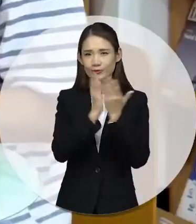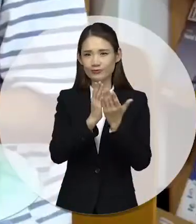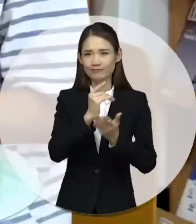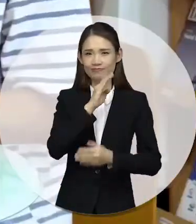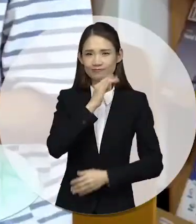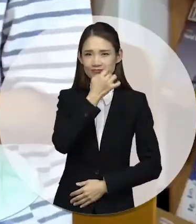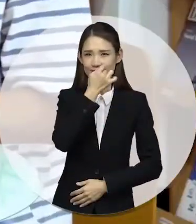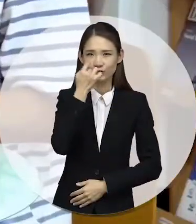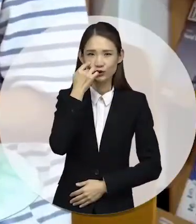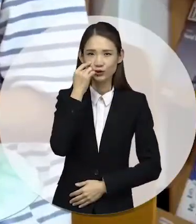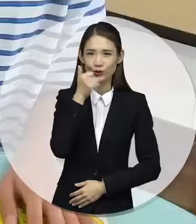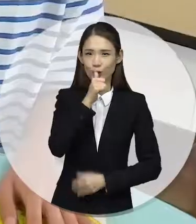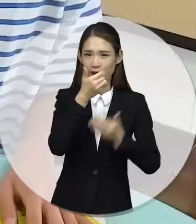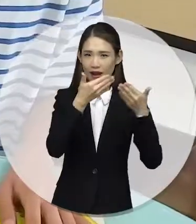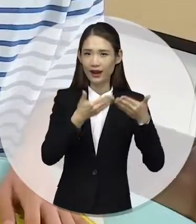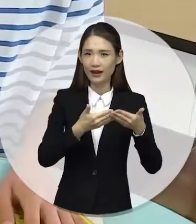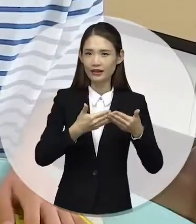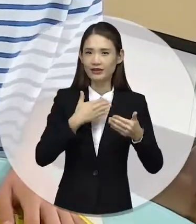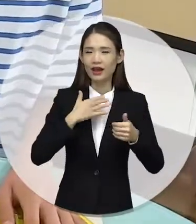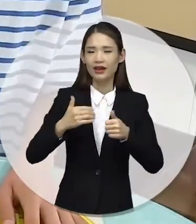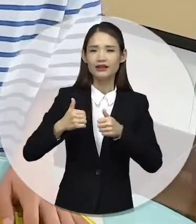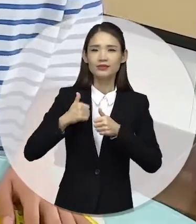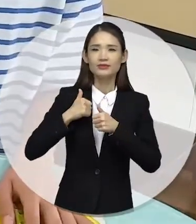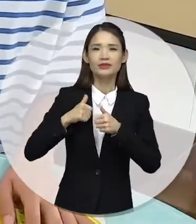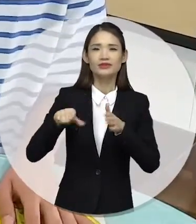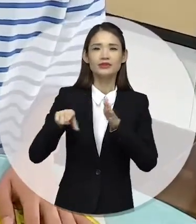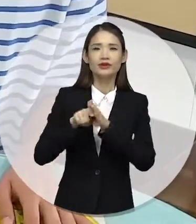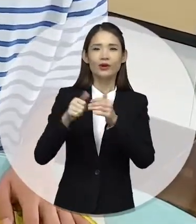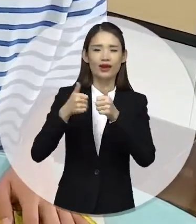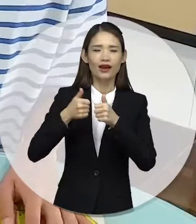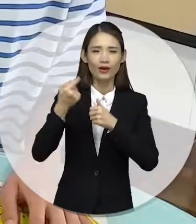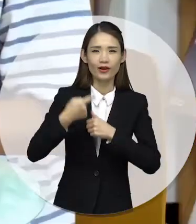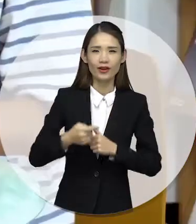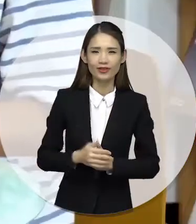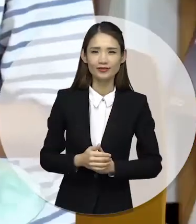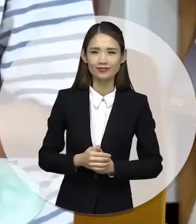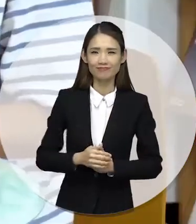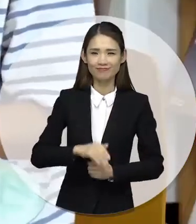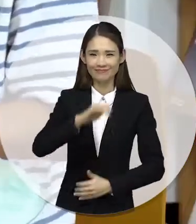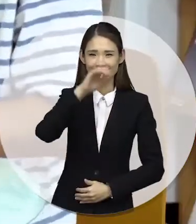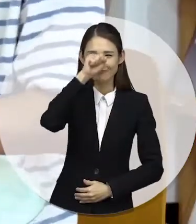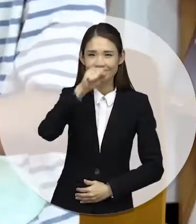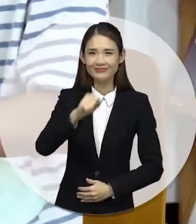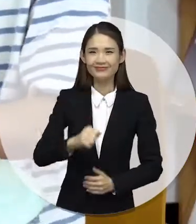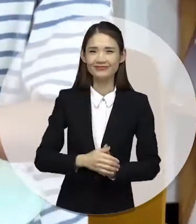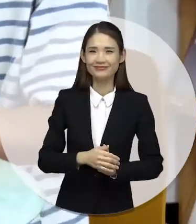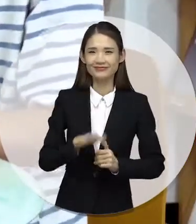김소희 : 오빠가 안내해주는 거야? 김한솔 : 그래, 따라와. 나만 믿고 따라와! 김소희 : 좋아. 김한솔 : 따라와! 김소희 : 가자!